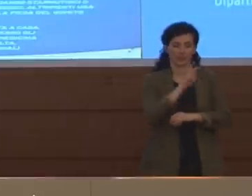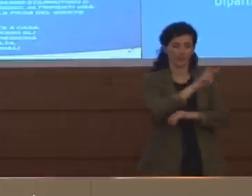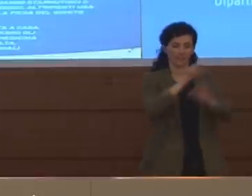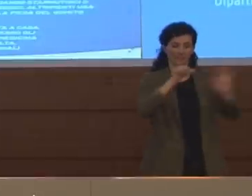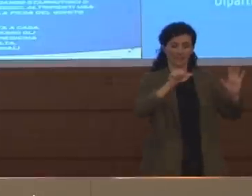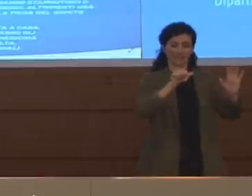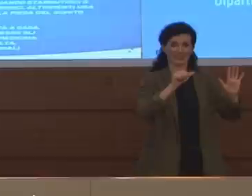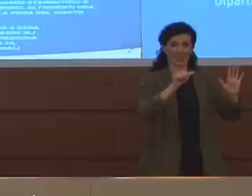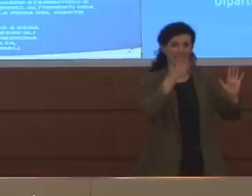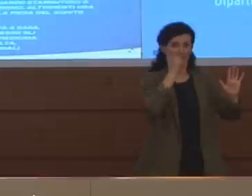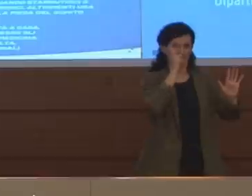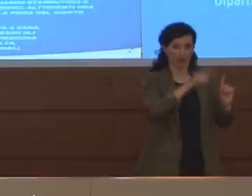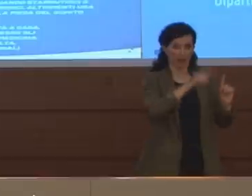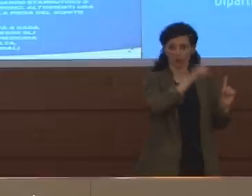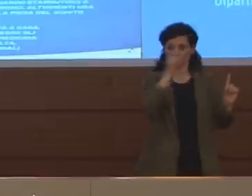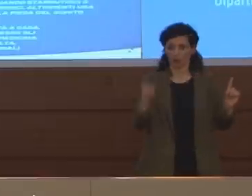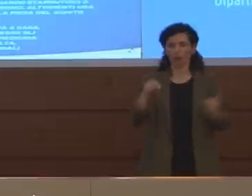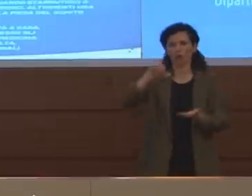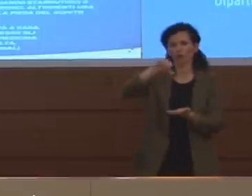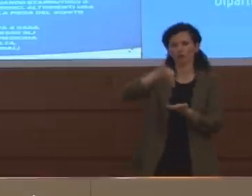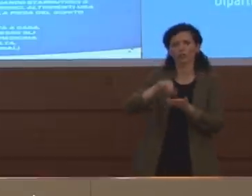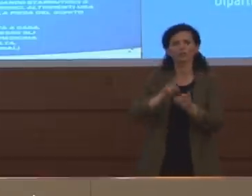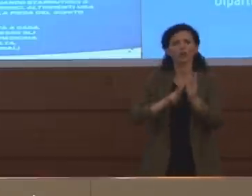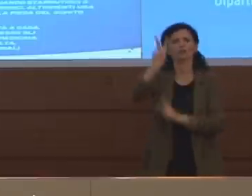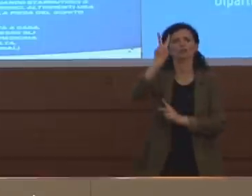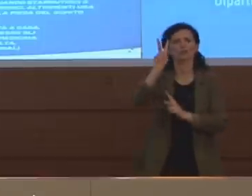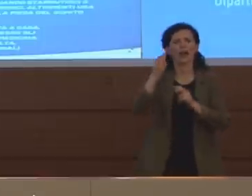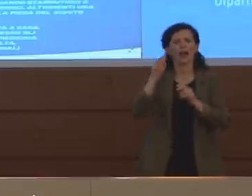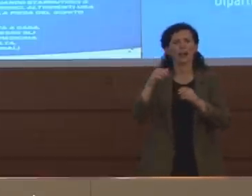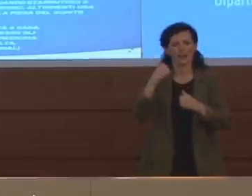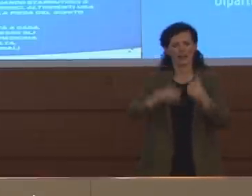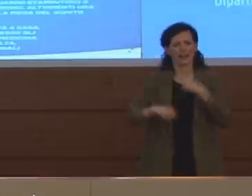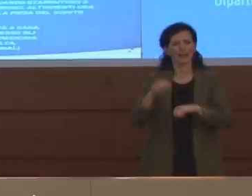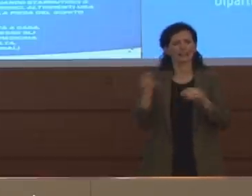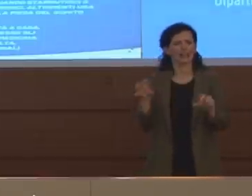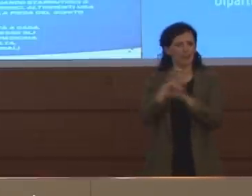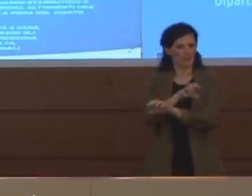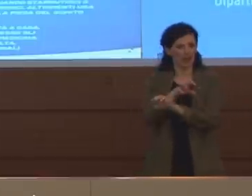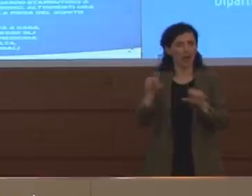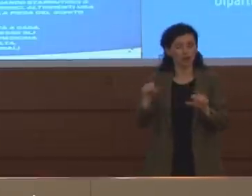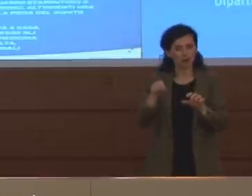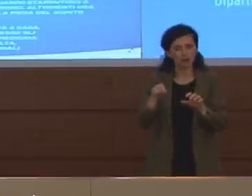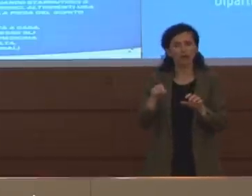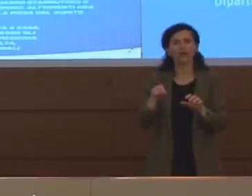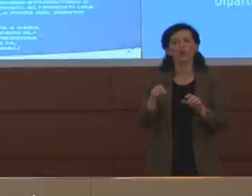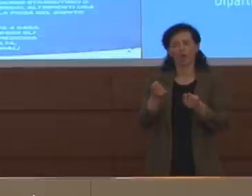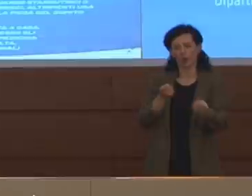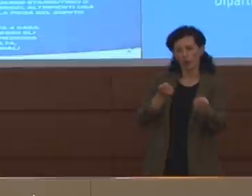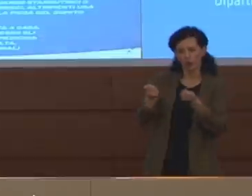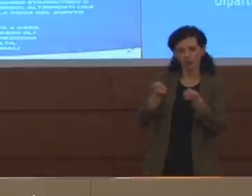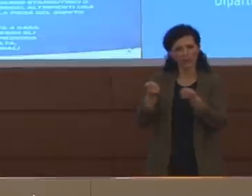Trapianti con la sua attività di coordinamento ha garantito addirittura